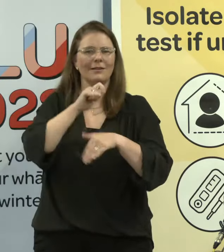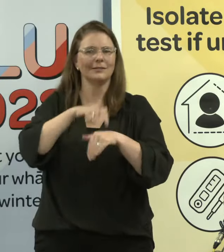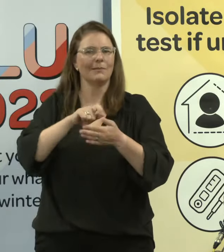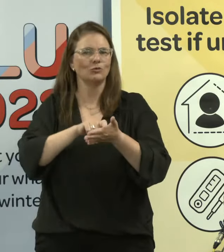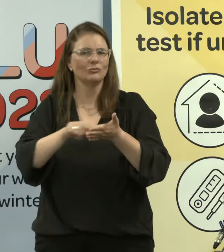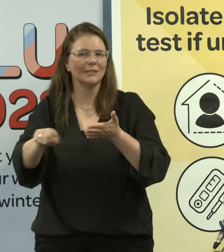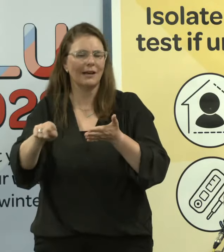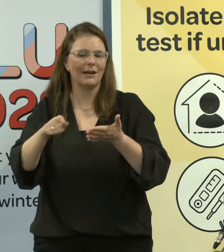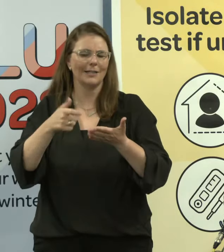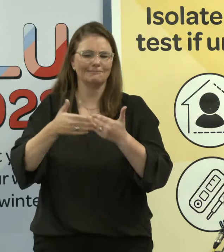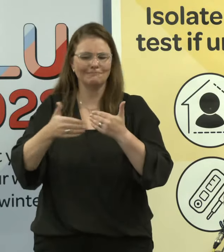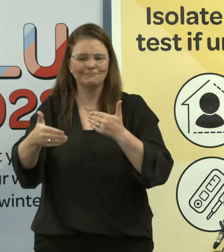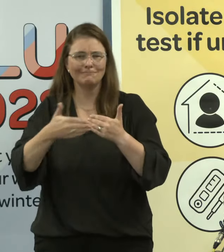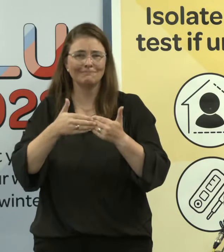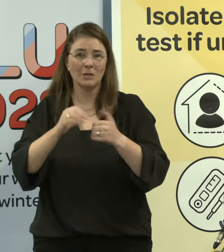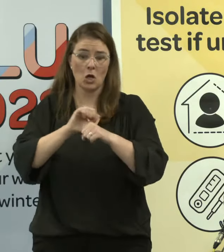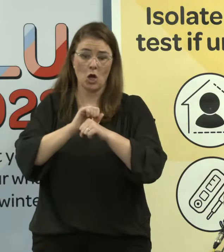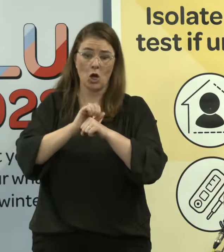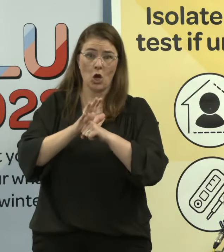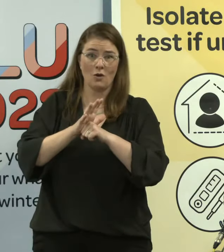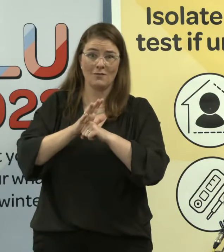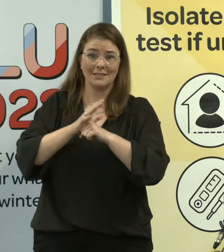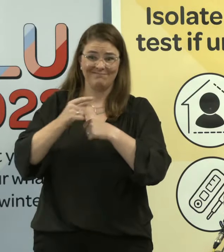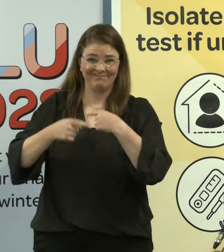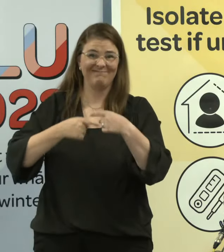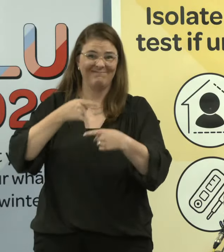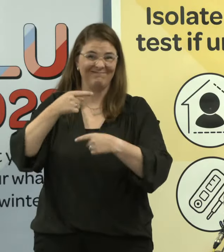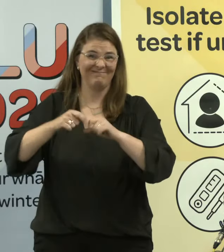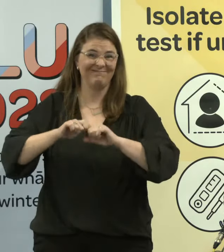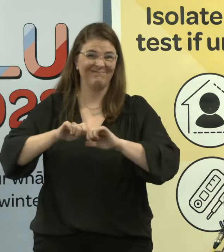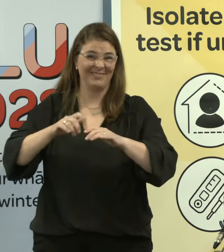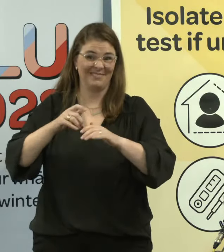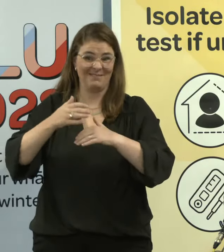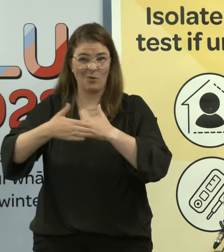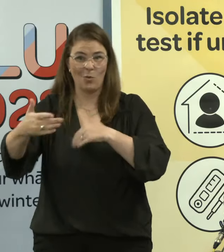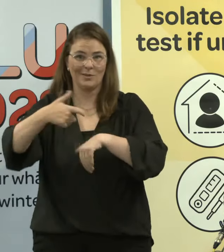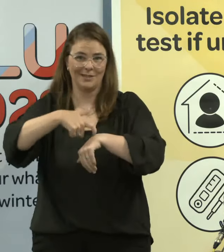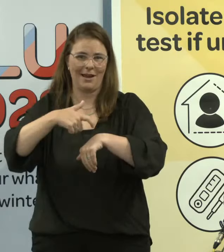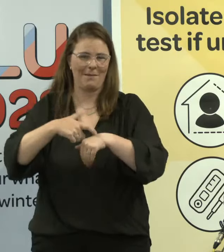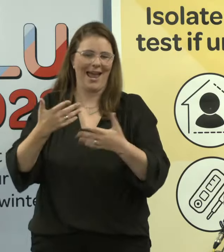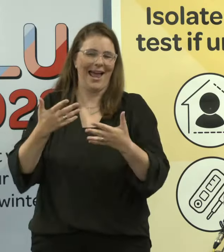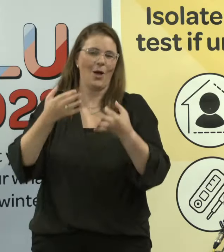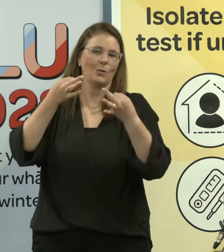te wehe i tetahi mahi, engari